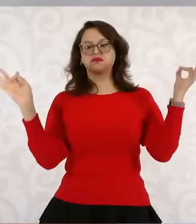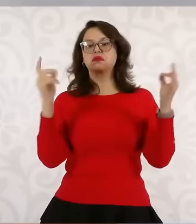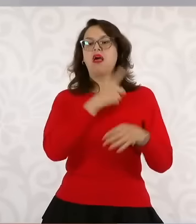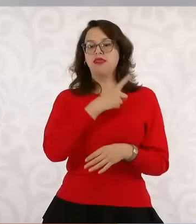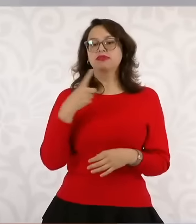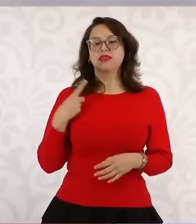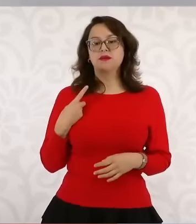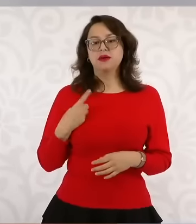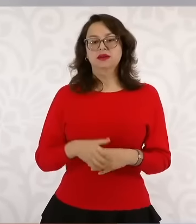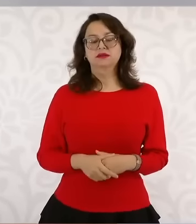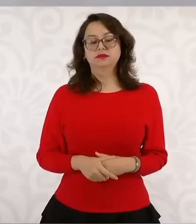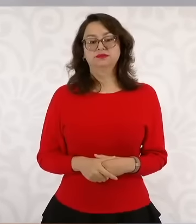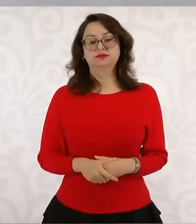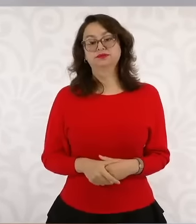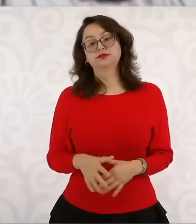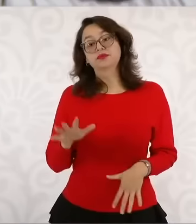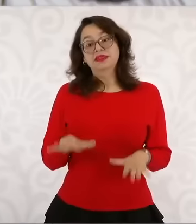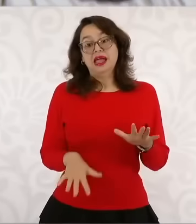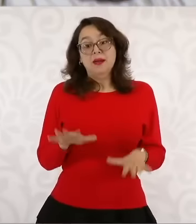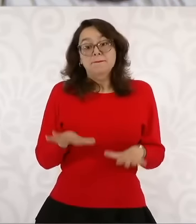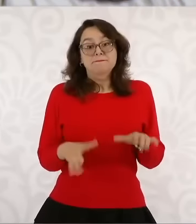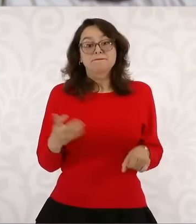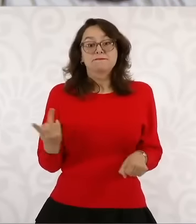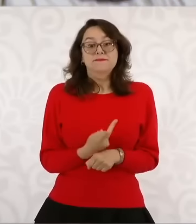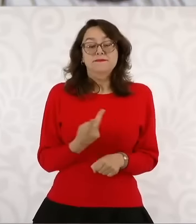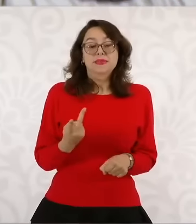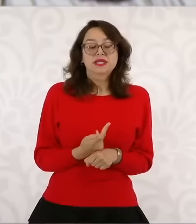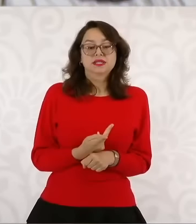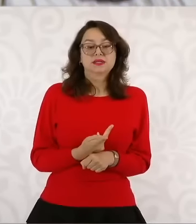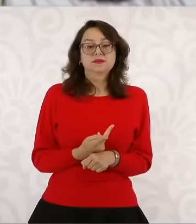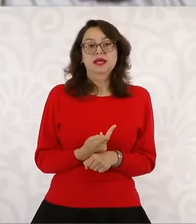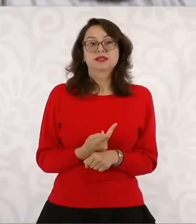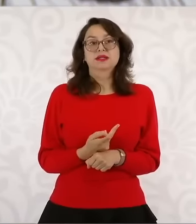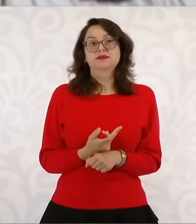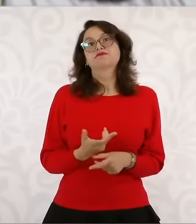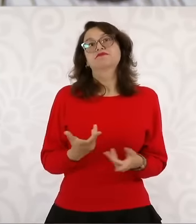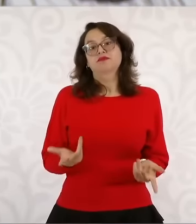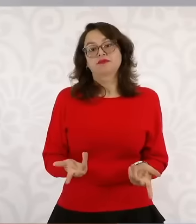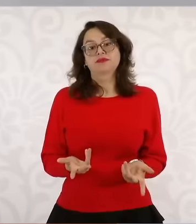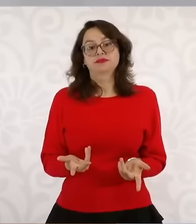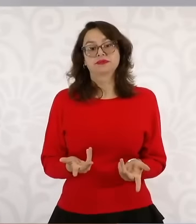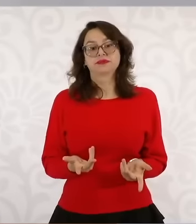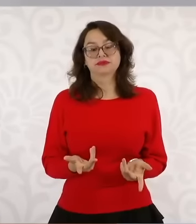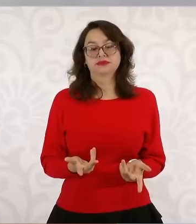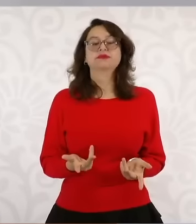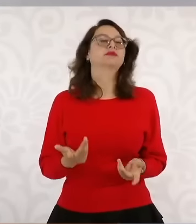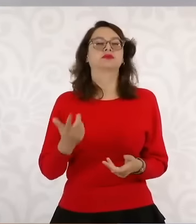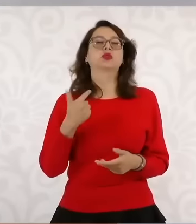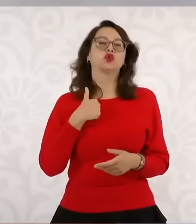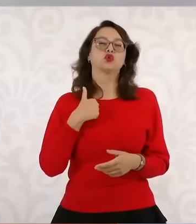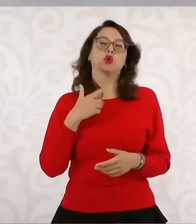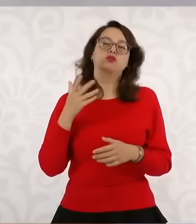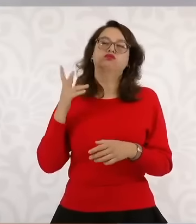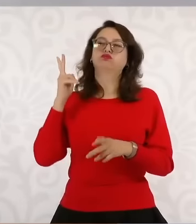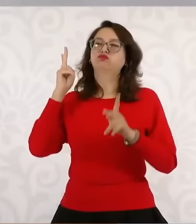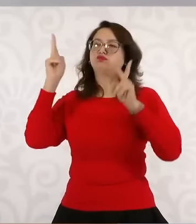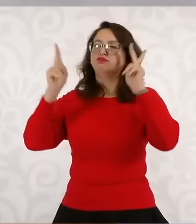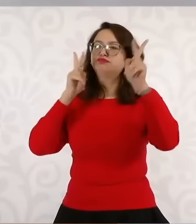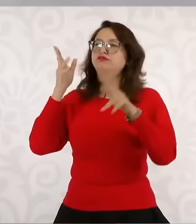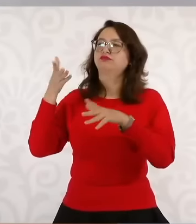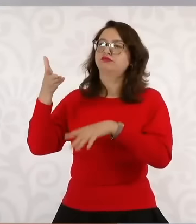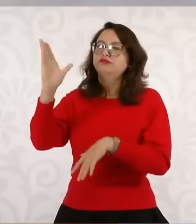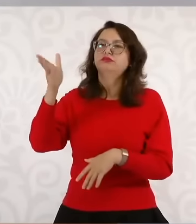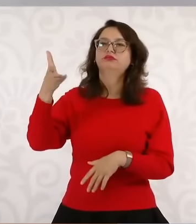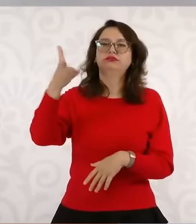Yo digo luego en los eventos públicos que fíjense la frase, eh, o sea, el esto que nos